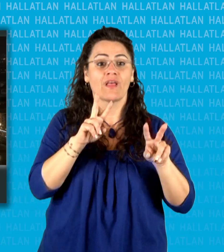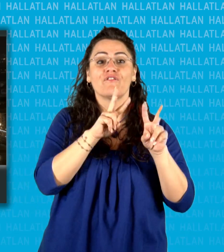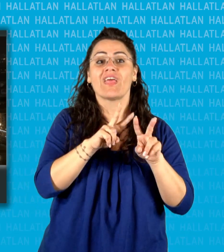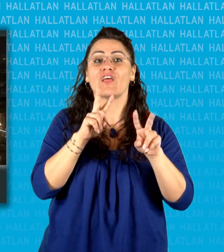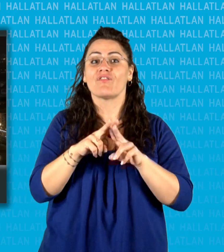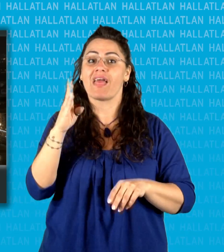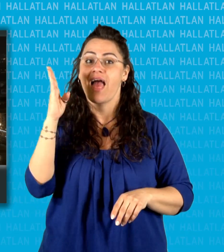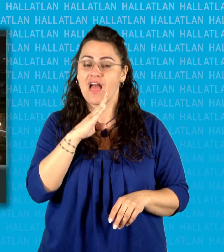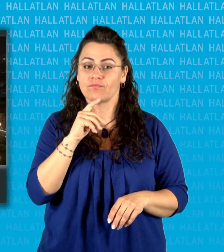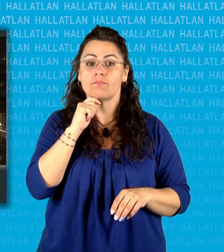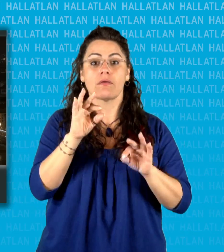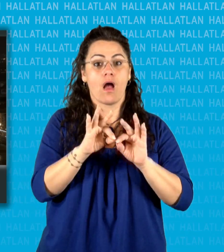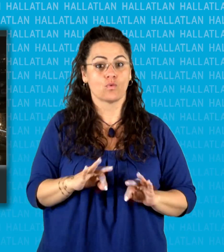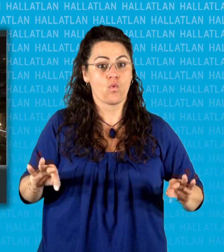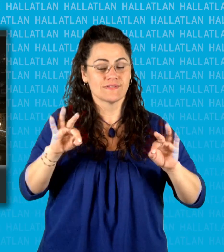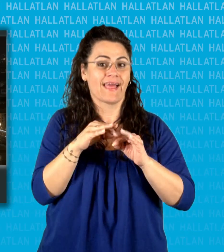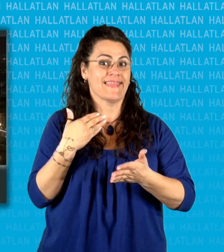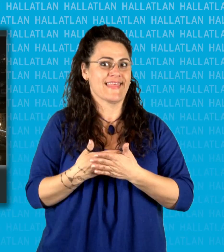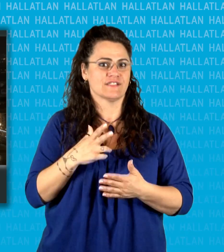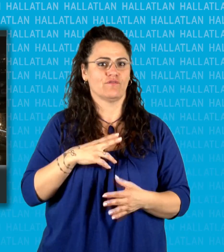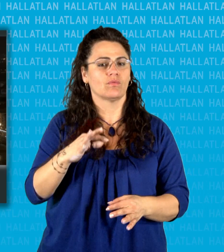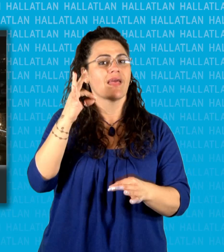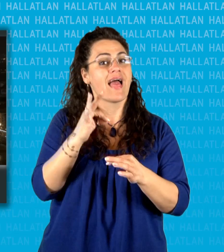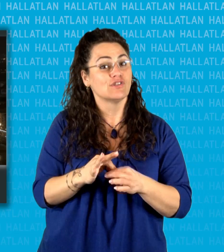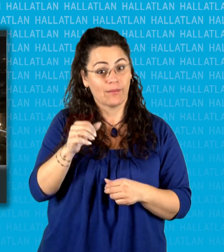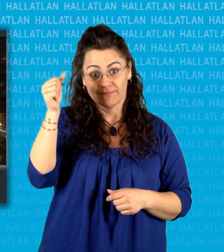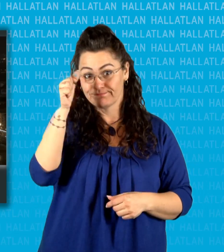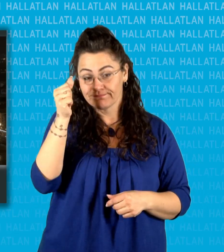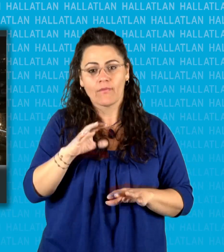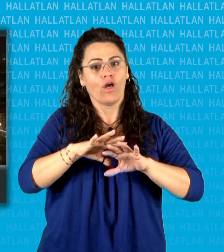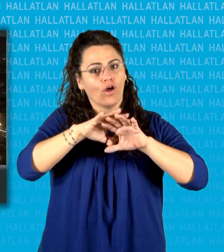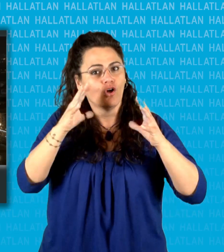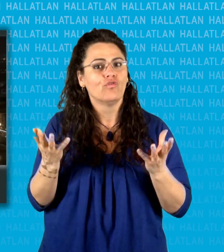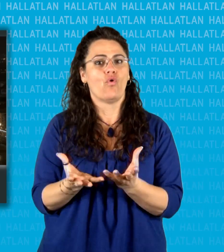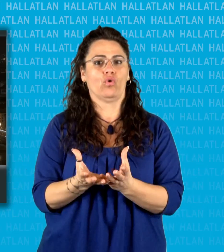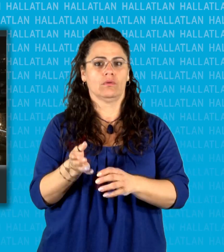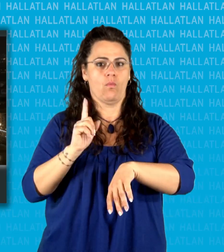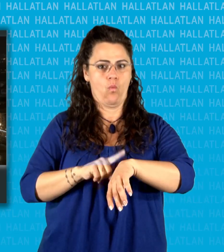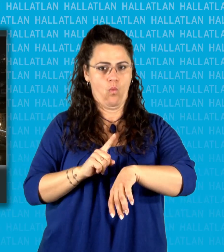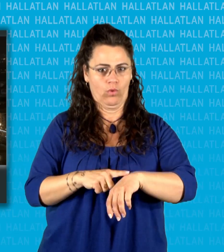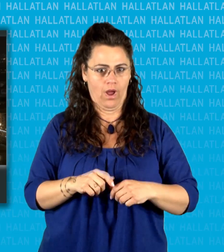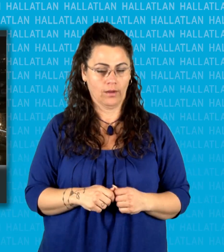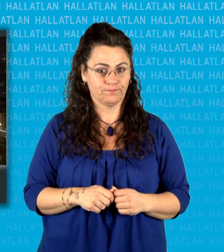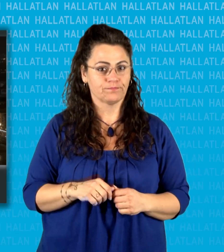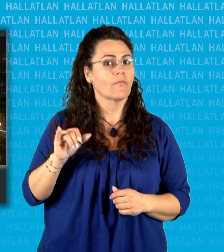A WWF Magyarország idén egy különleges lekapcsoló eseménnyel köszöntötte a Föld óráját.